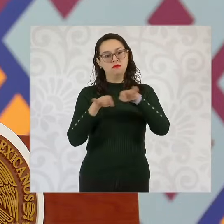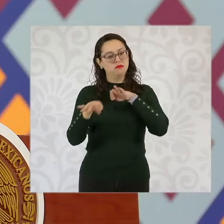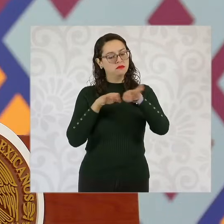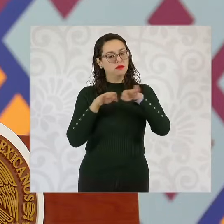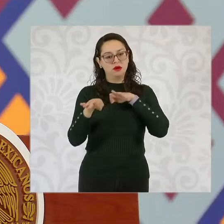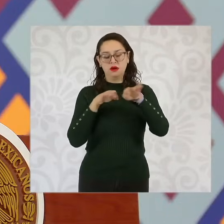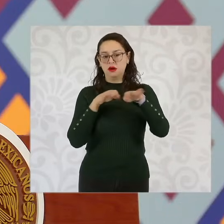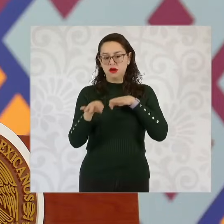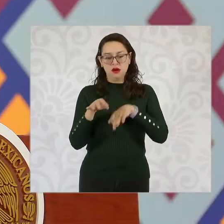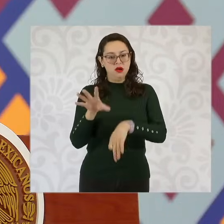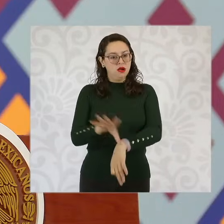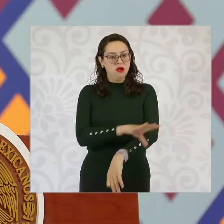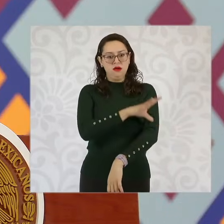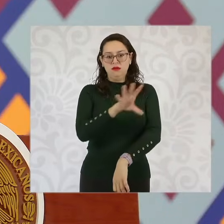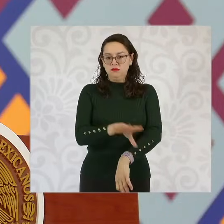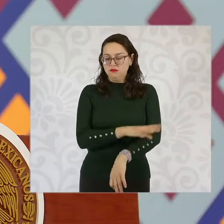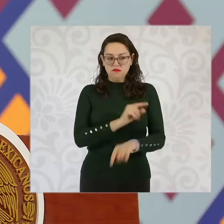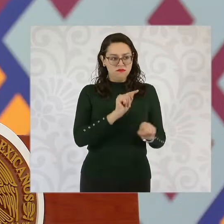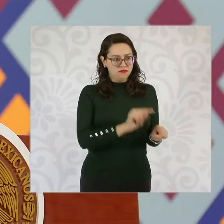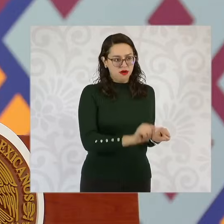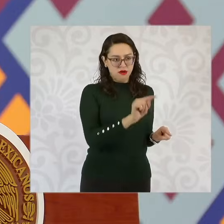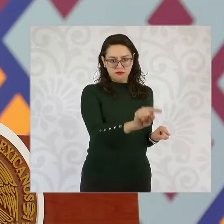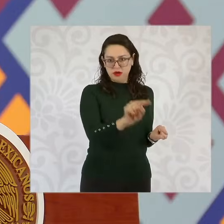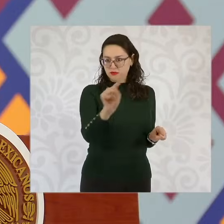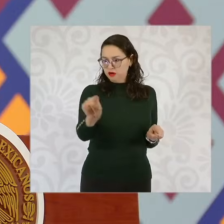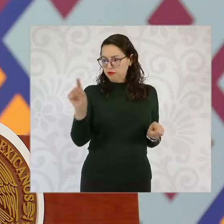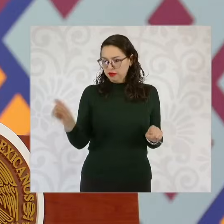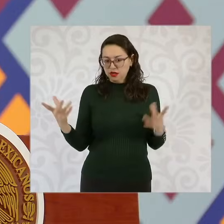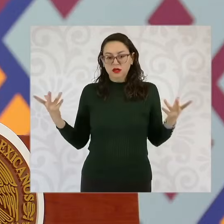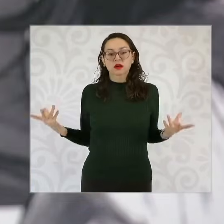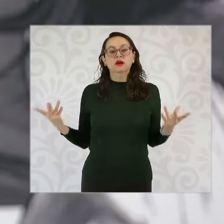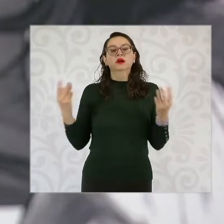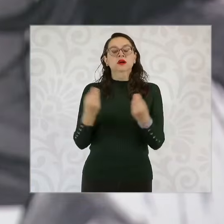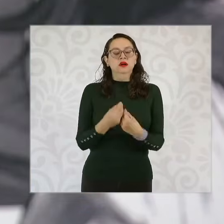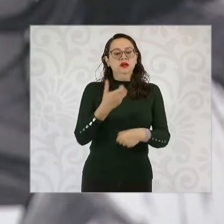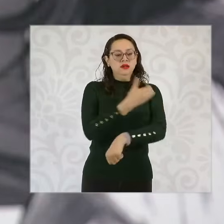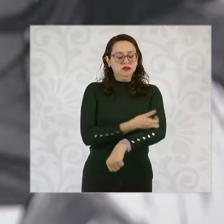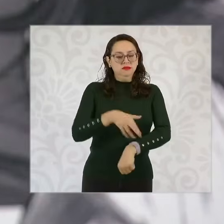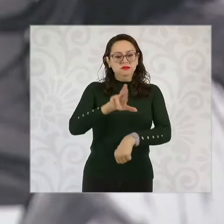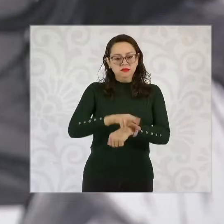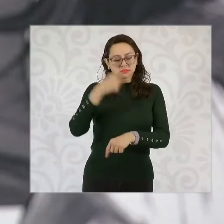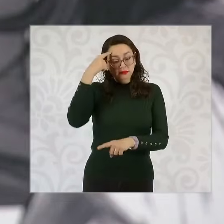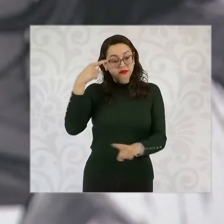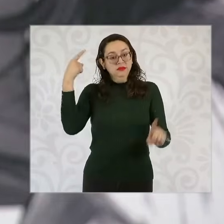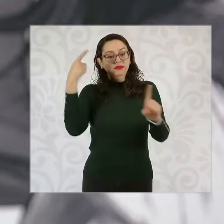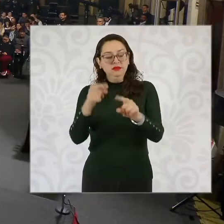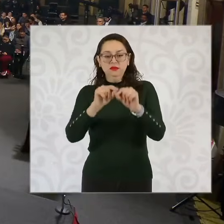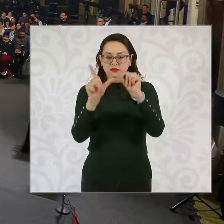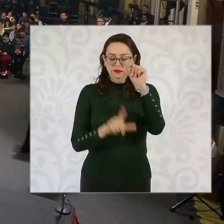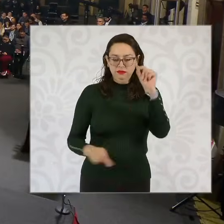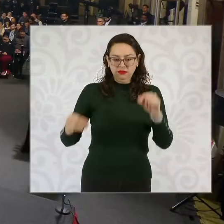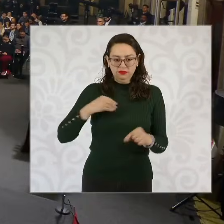sector energético de manera coordinada para el bienestar del pueblo de México Muchas gracias